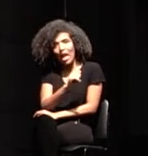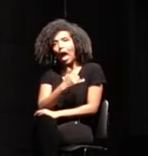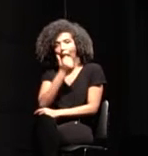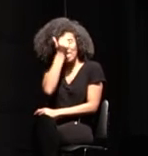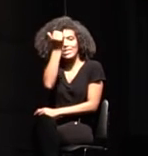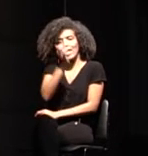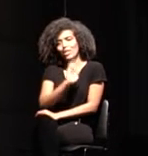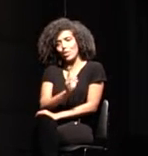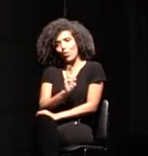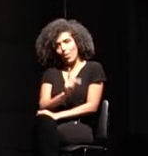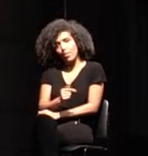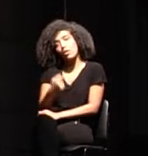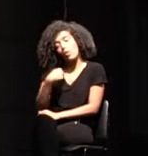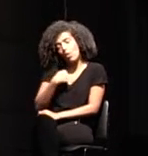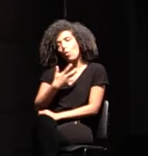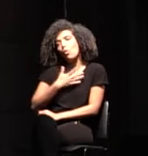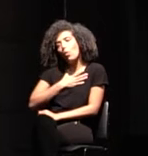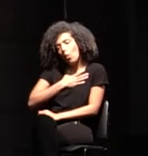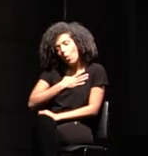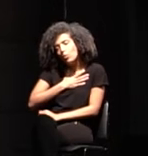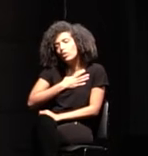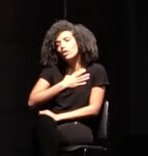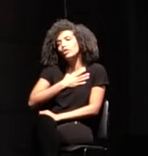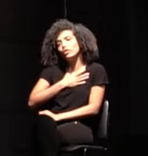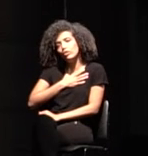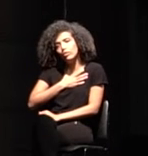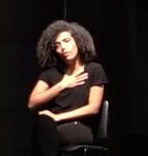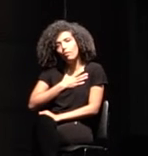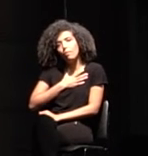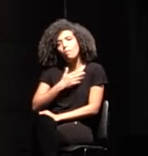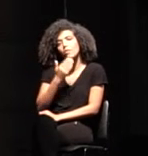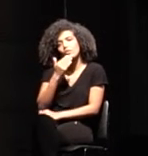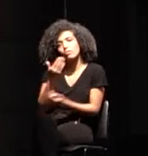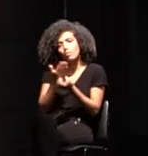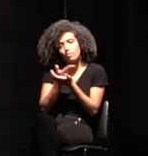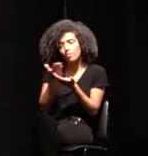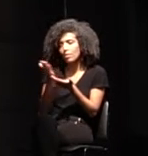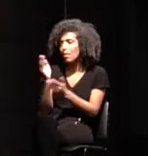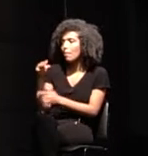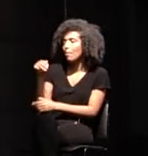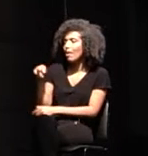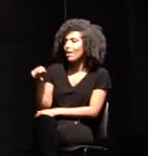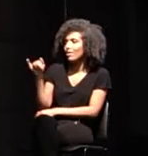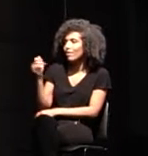Então, eu gostaria, antes de pedir para Maria falar sobre Storm De Hirsch,